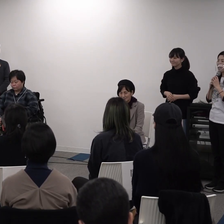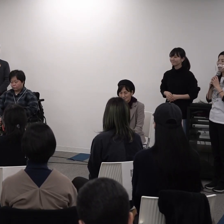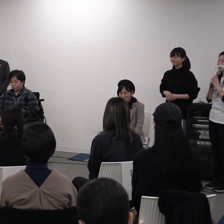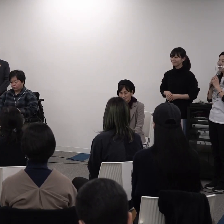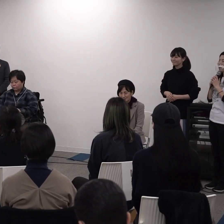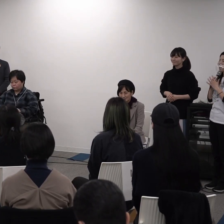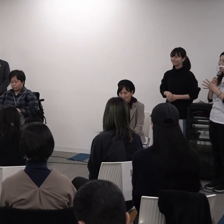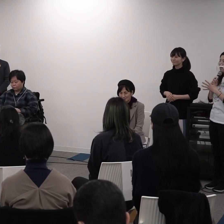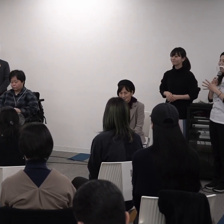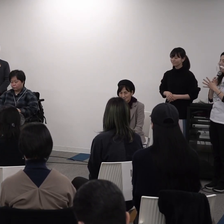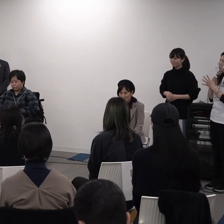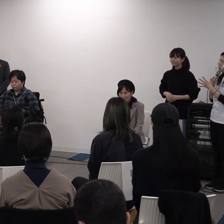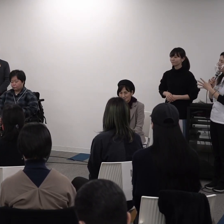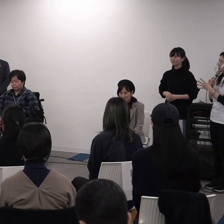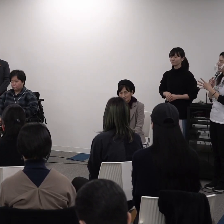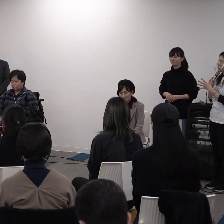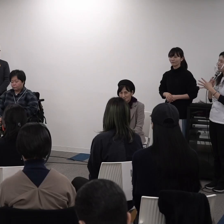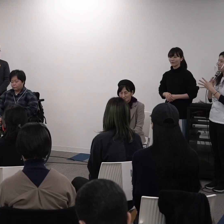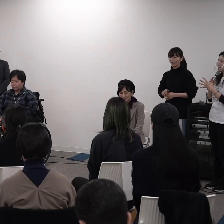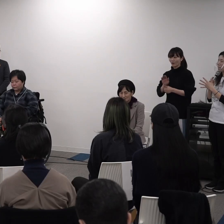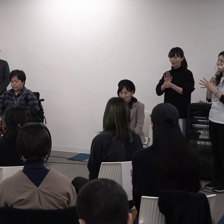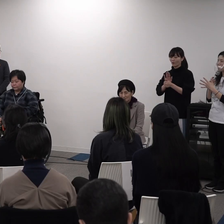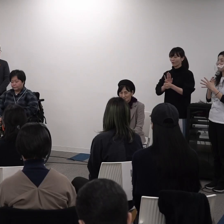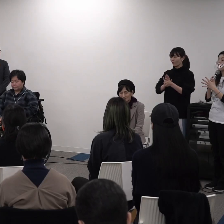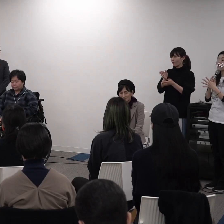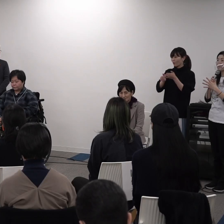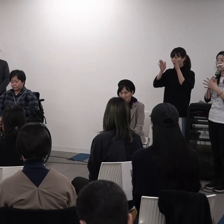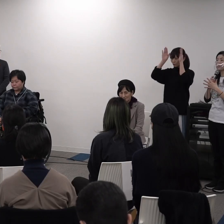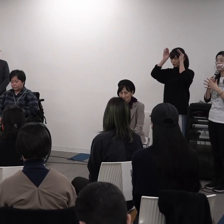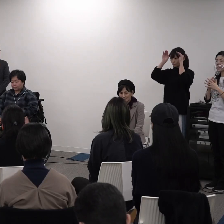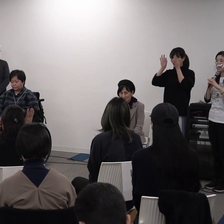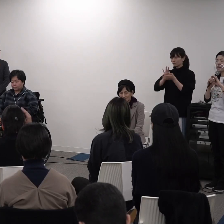これは補助犬ユーザーさんだけではなくて